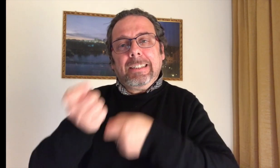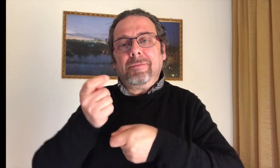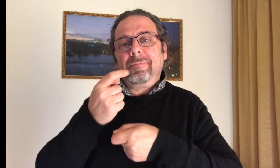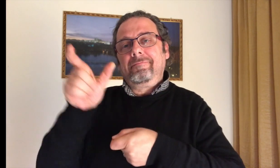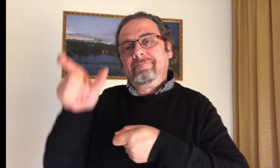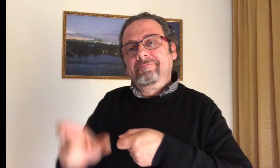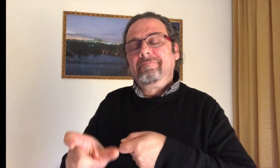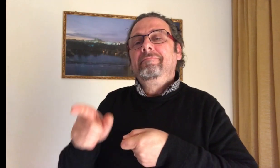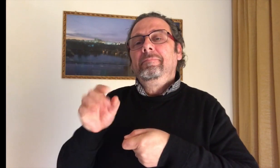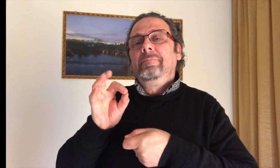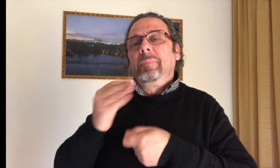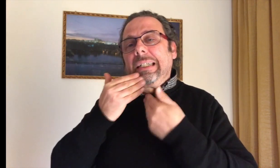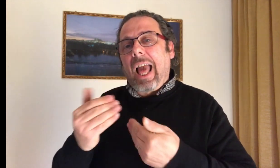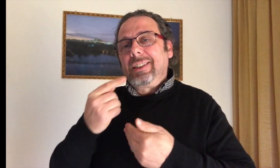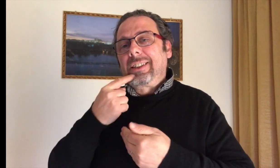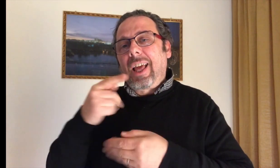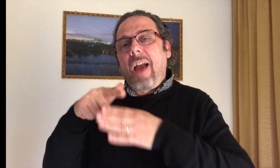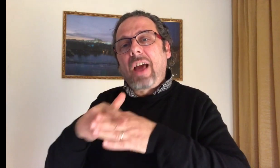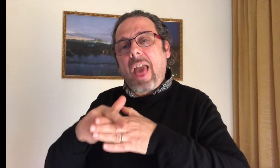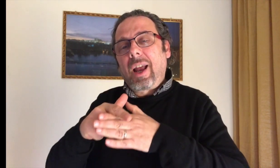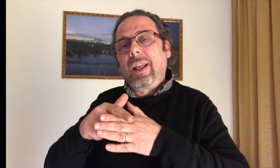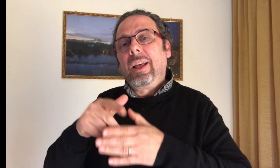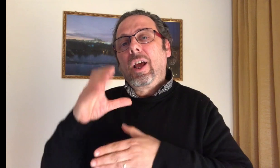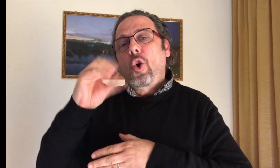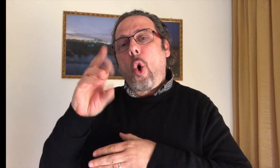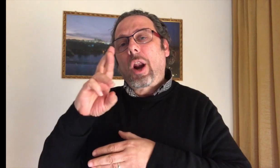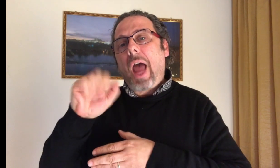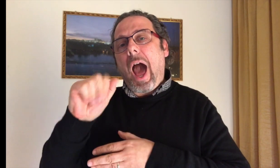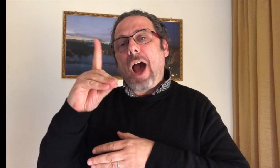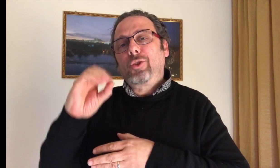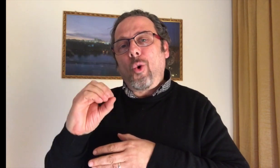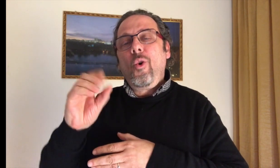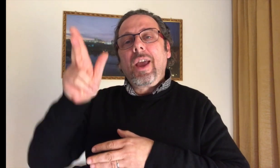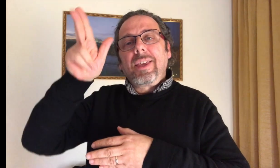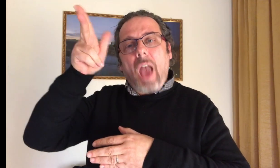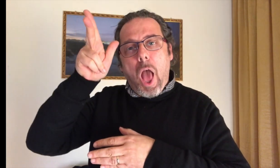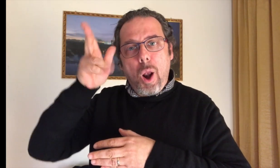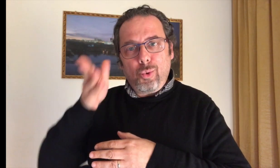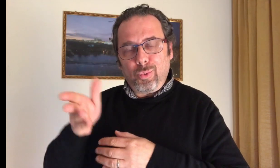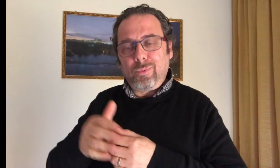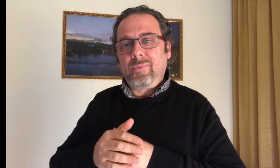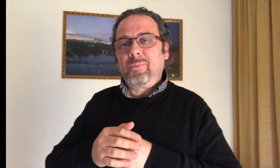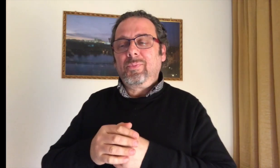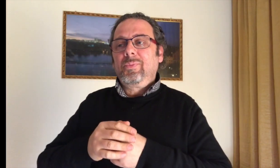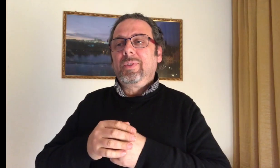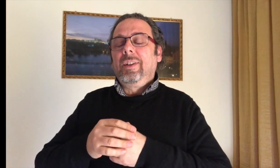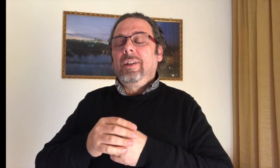il Cav. Corrado Gallo per aver sollecitato anch’egli l’attivazione dell’area suddetta. Uomo di